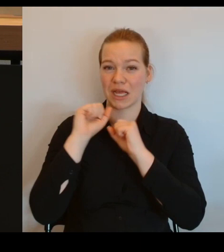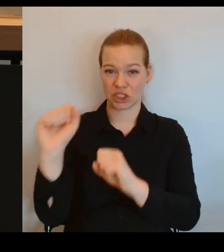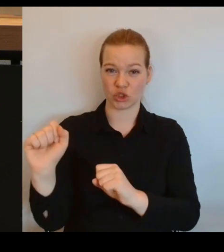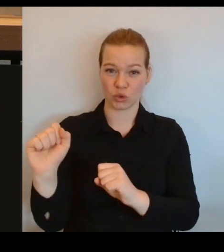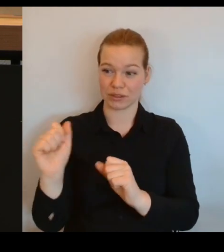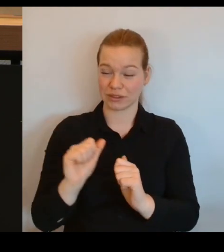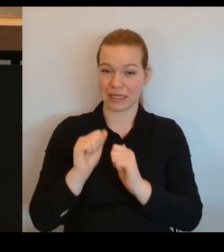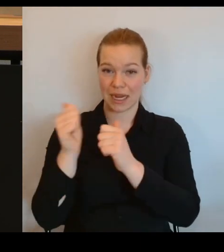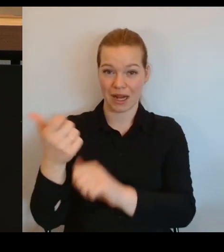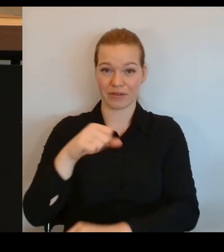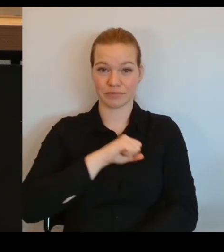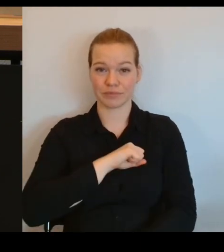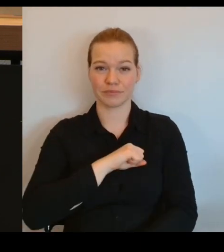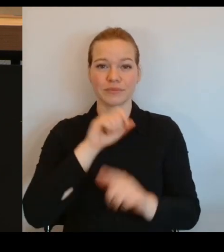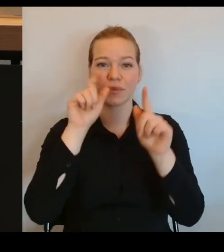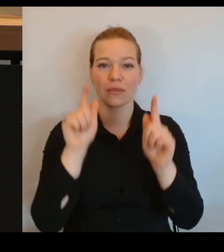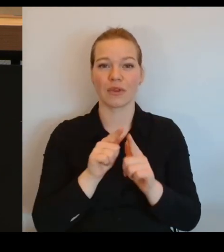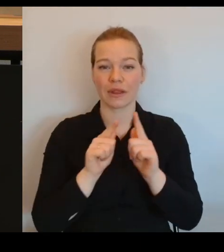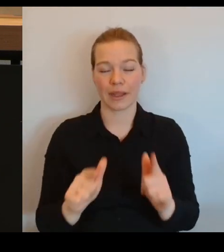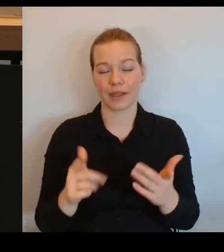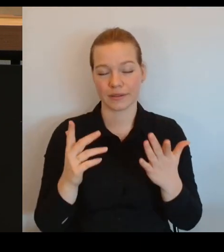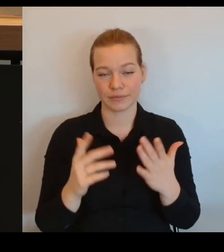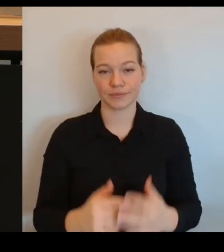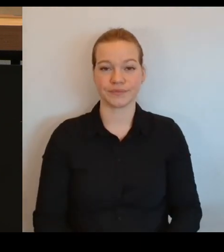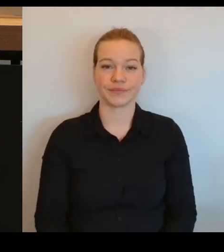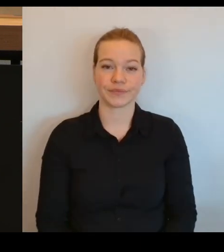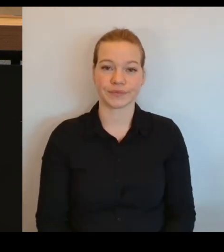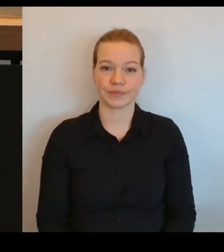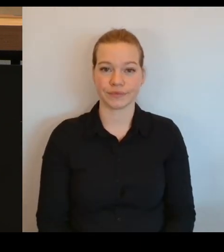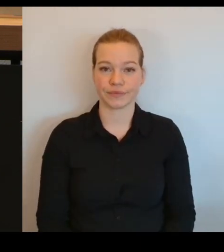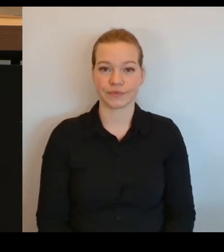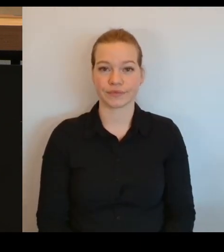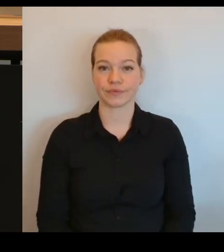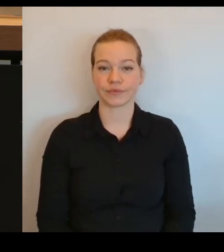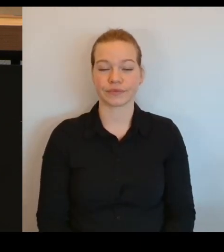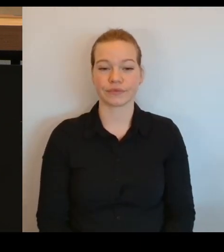gleichwohl einzeln betrachtet sprechen Sie durchaus wichtige Themen